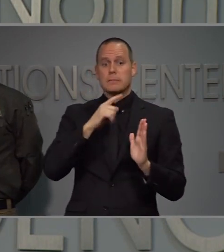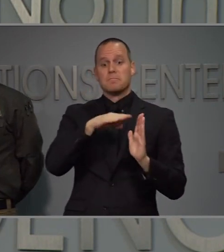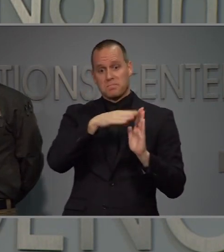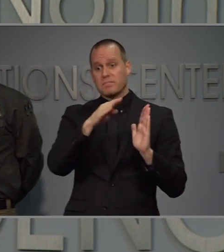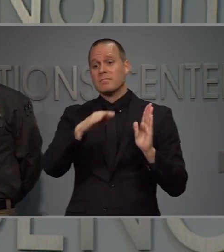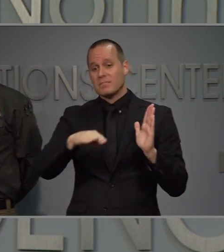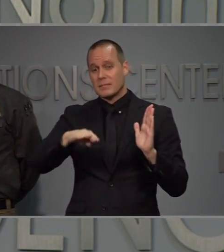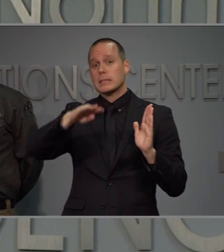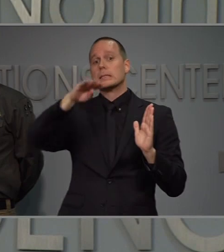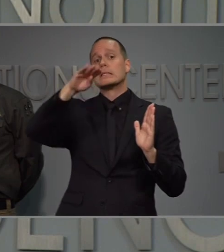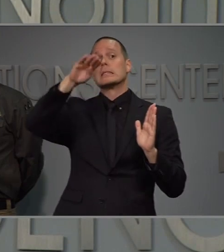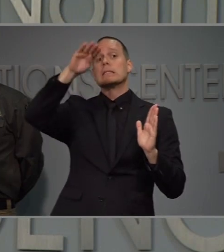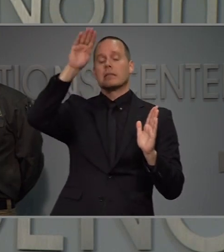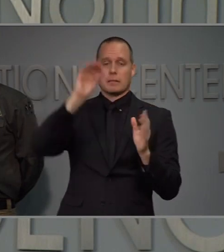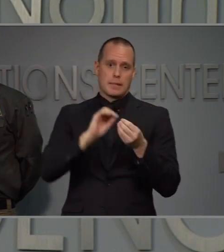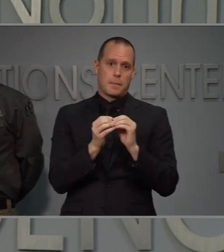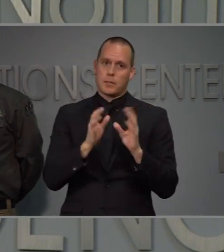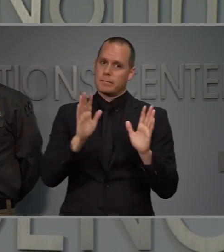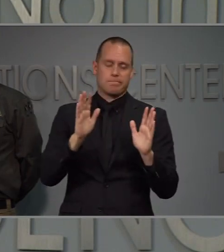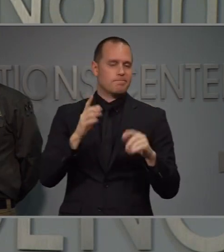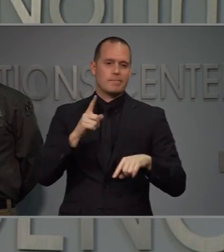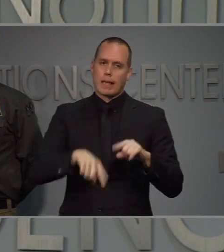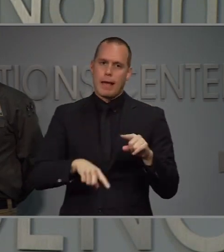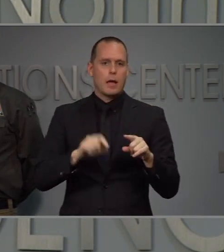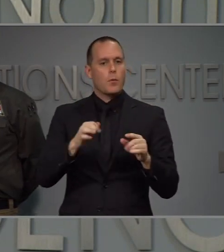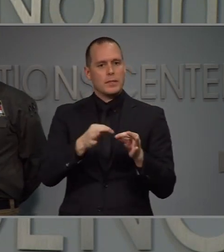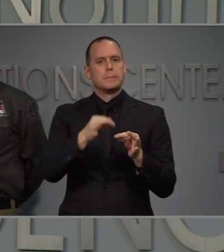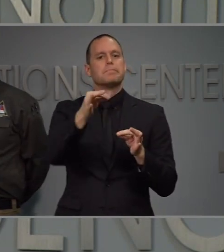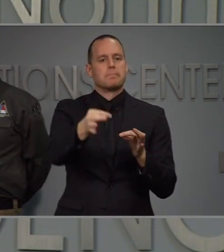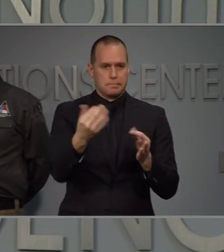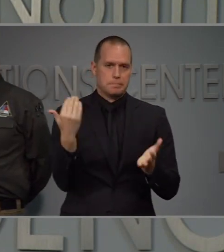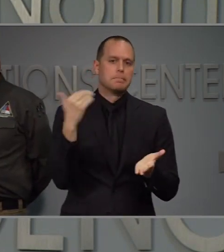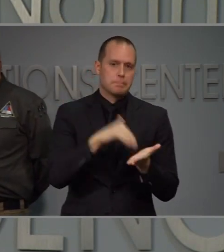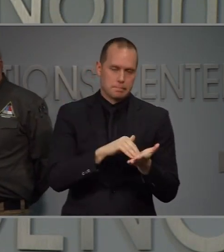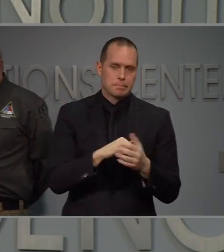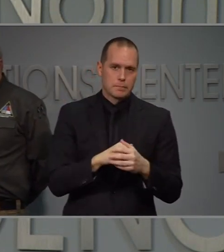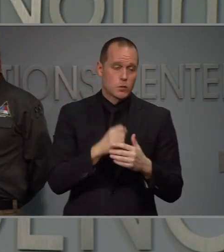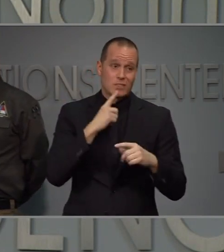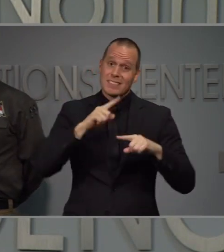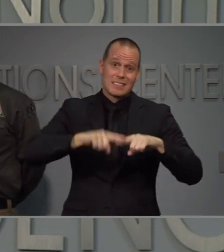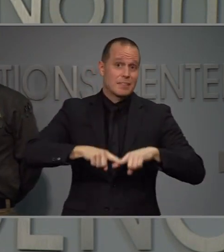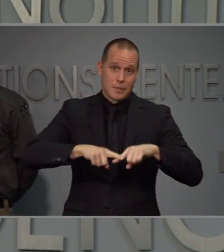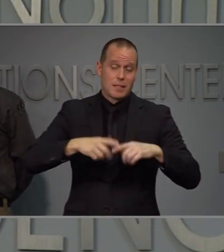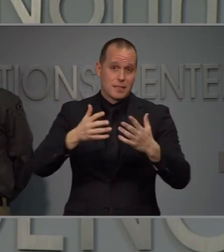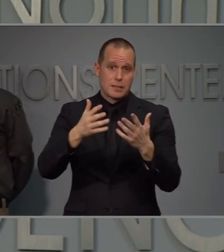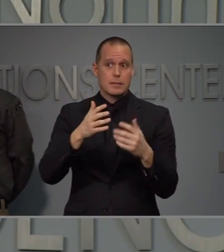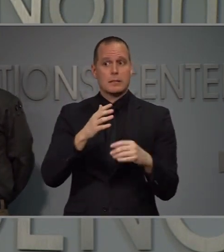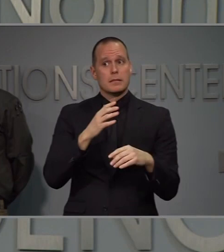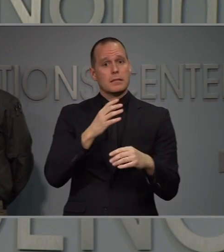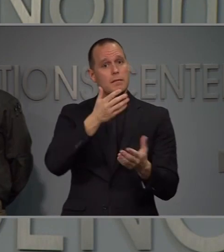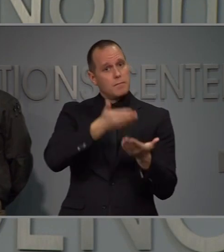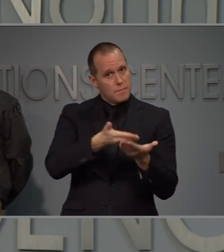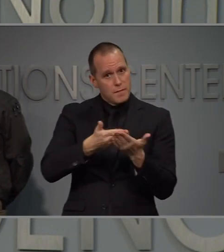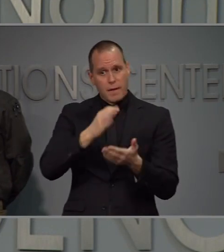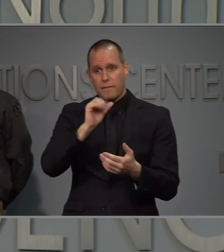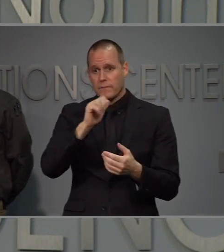mejor, no llegamos a esos niveles de puntos de referencia y no podemos abrir inmediatamente, pero va a